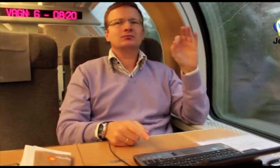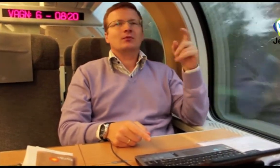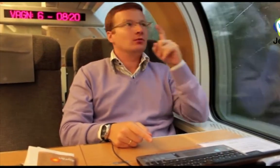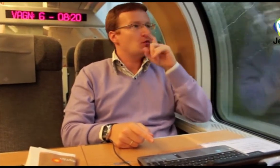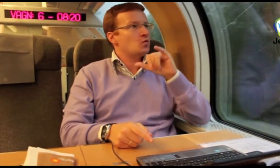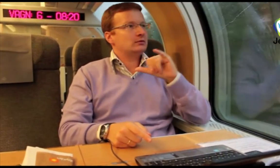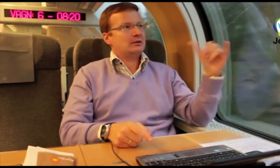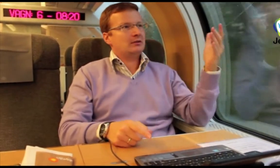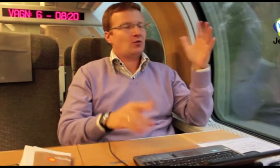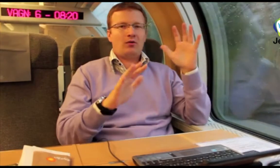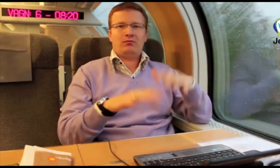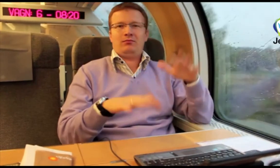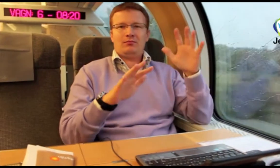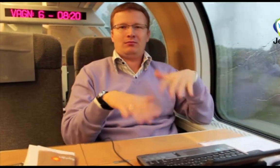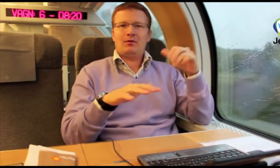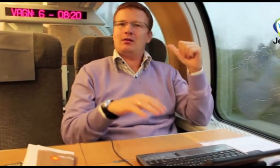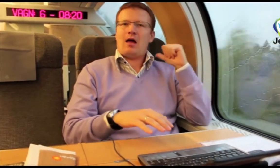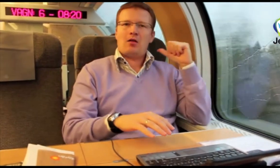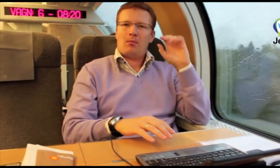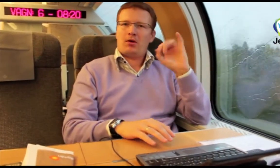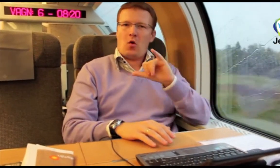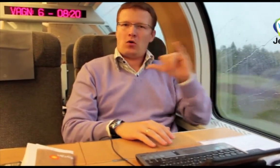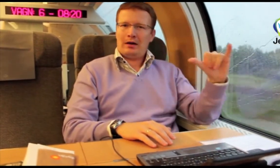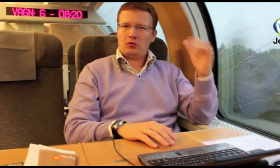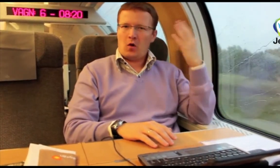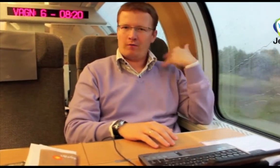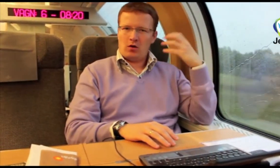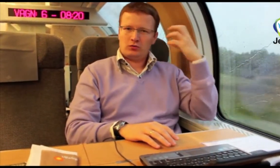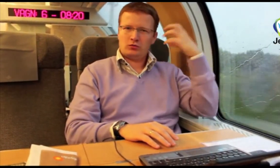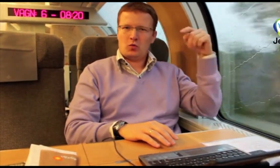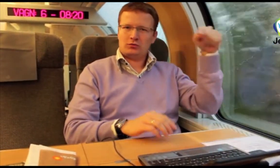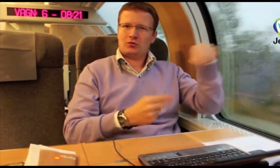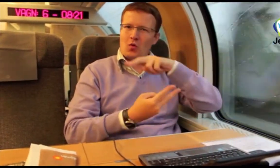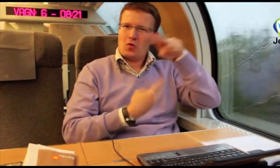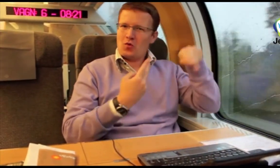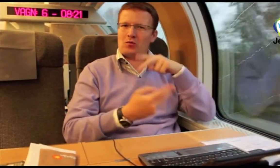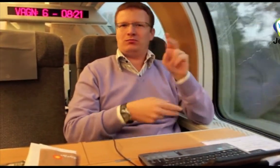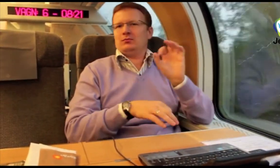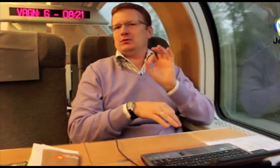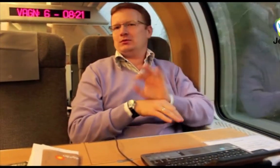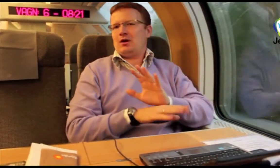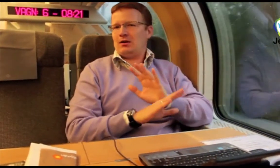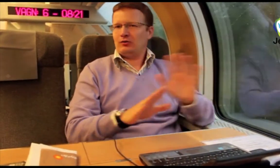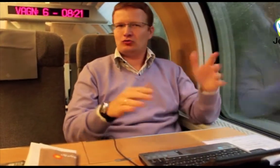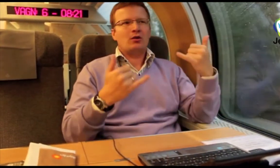Rossz az idő, esik az eső, tegnap jó idő volt Stockholmban, tudtunk sétálni, szerencsére.